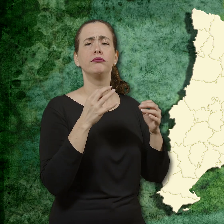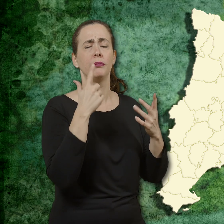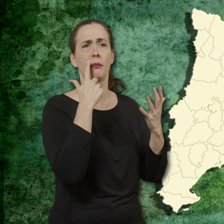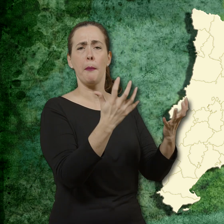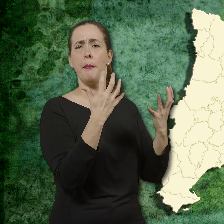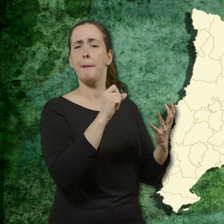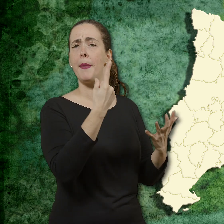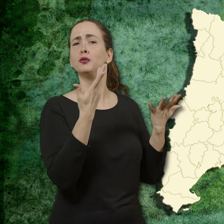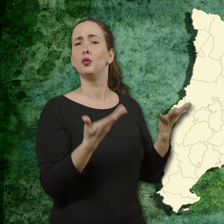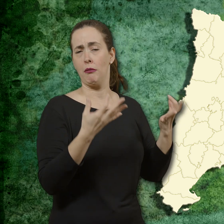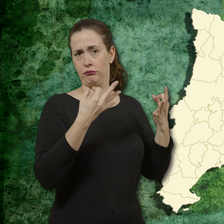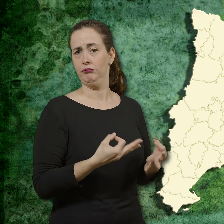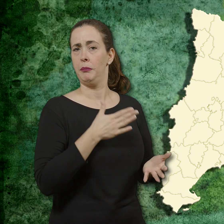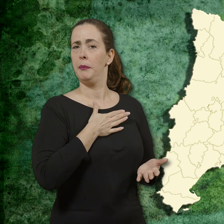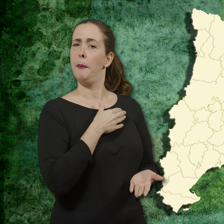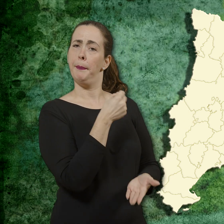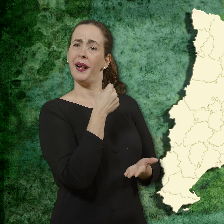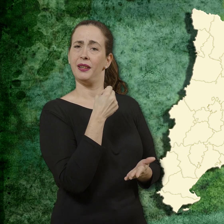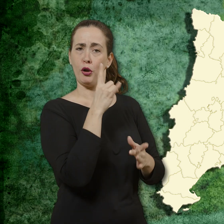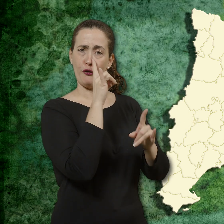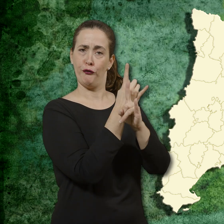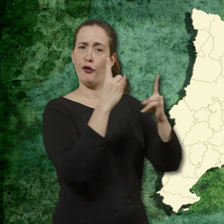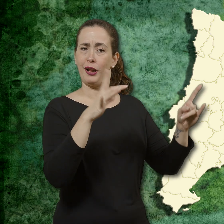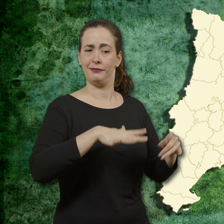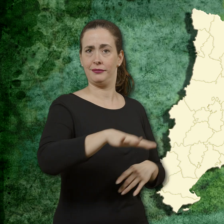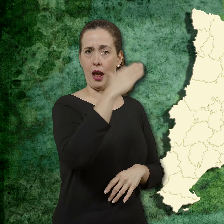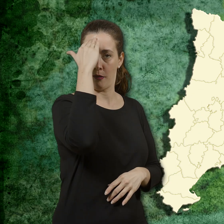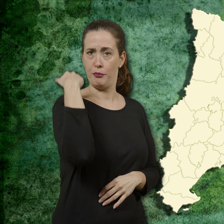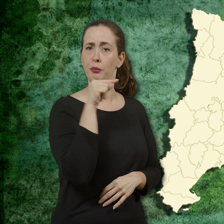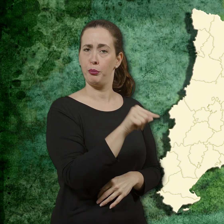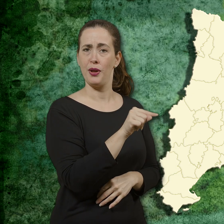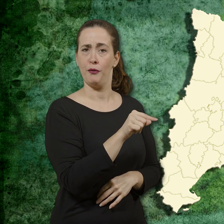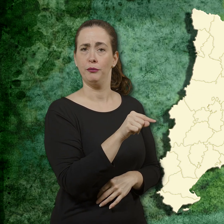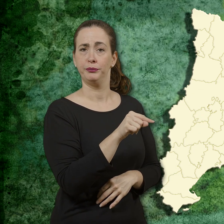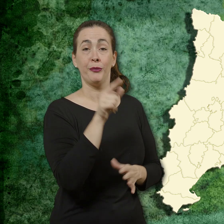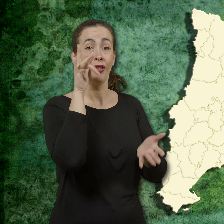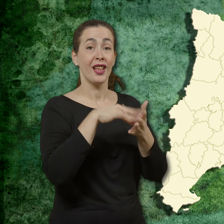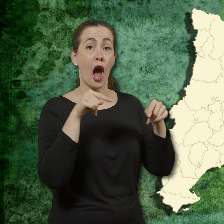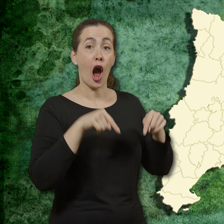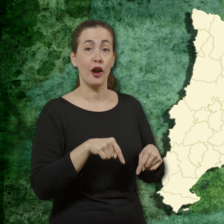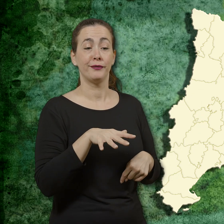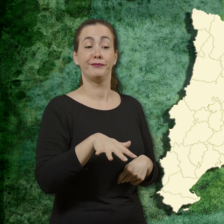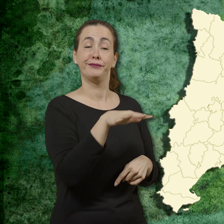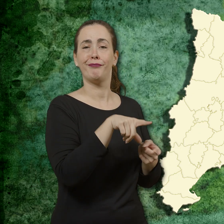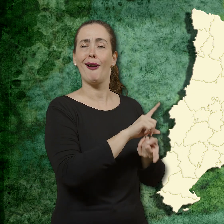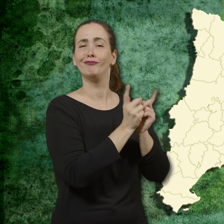El màxim exponent del patrimoni forestal d'aquesta vila, avui convertida en destinació residencial, n'és l'Arborètum de Catalunya,